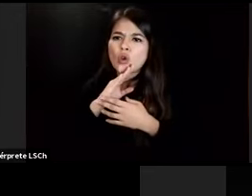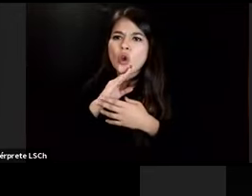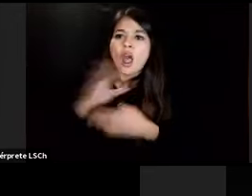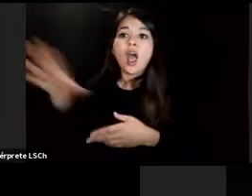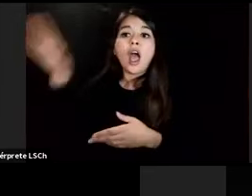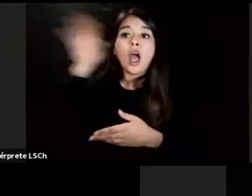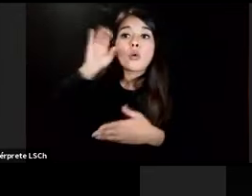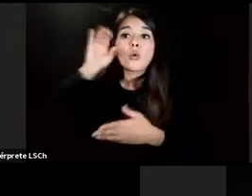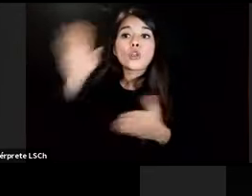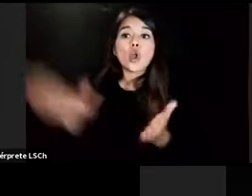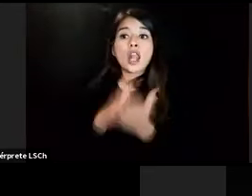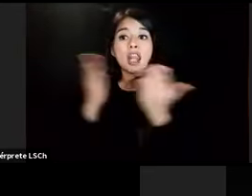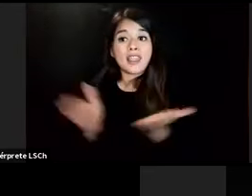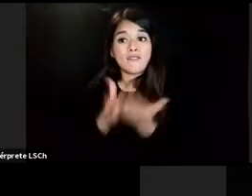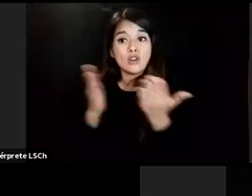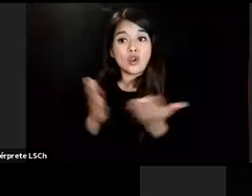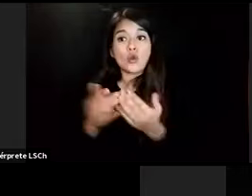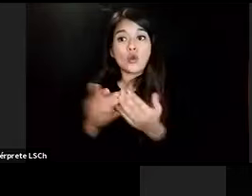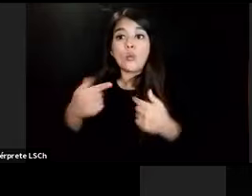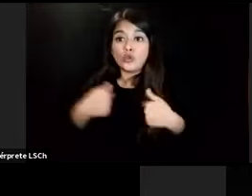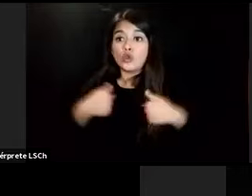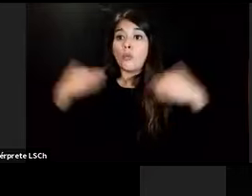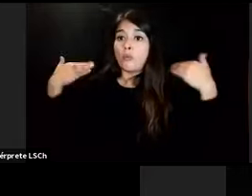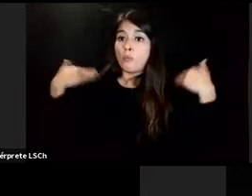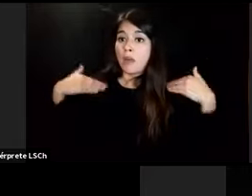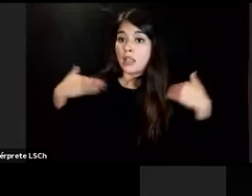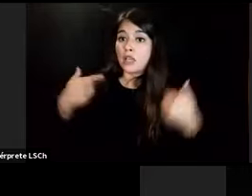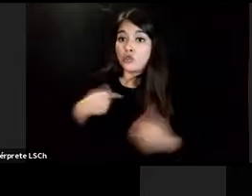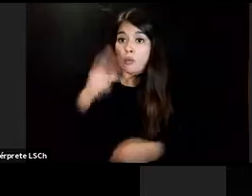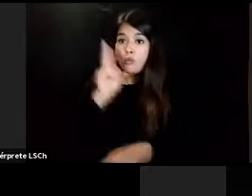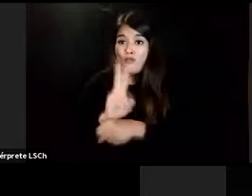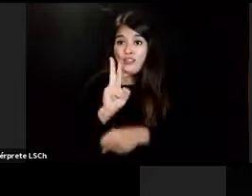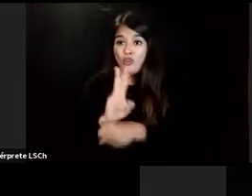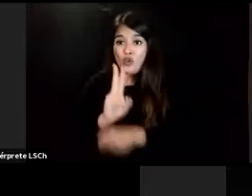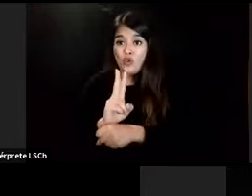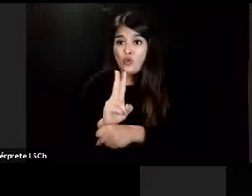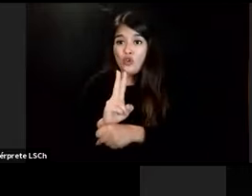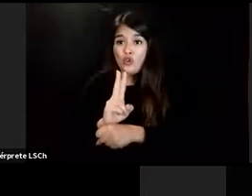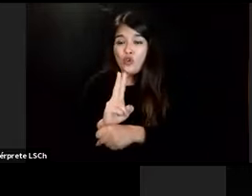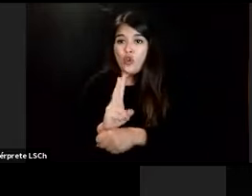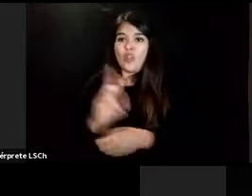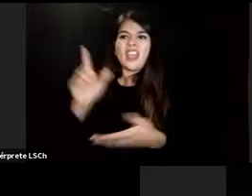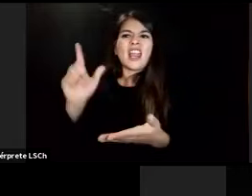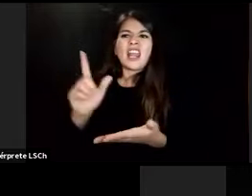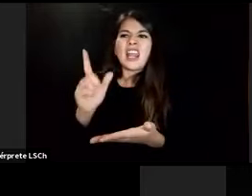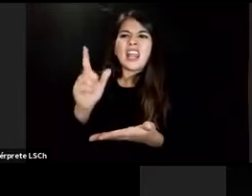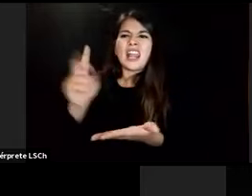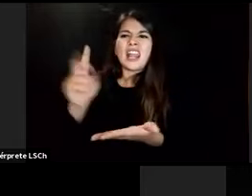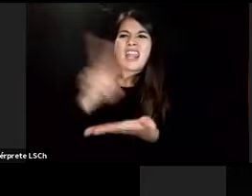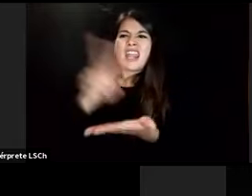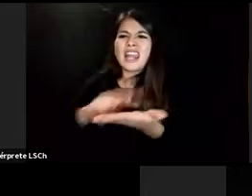práctica como profesores de literatura o de otros ramos en el colegio, en la